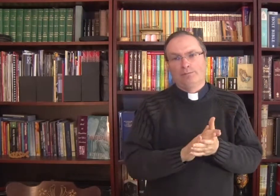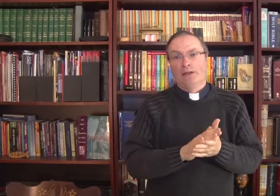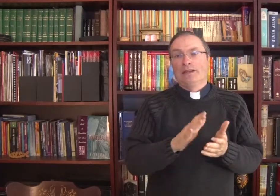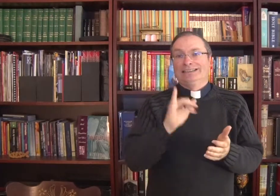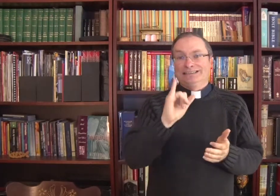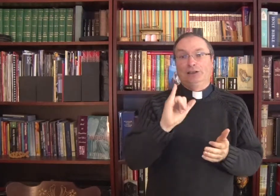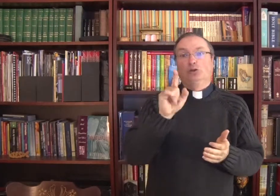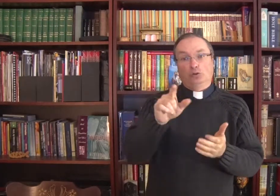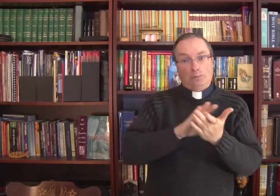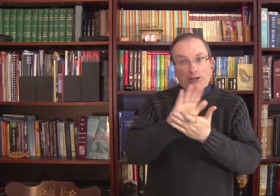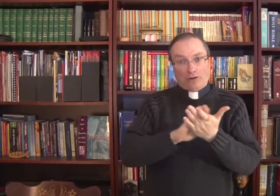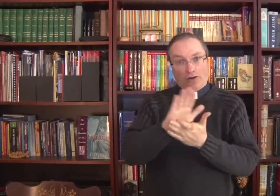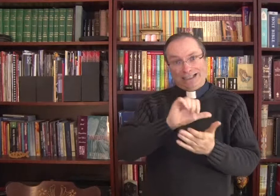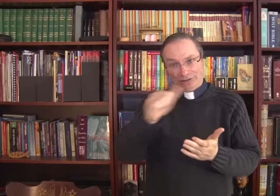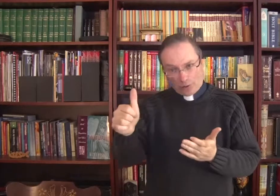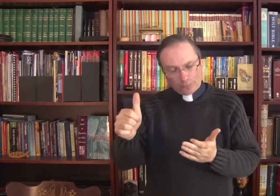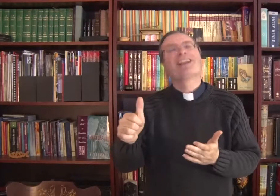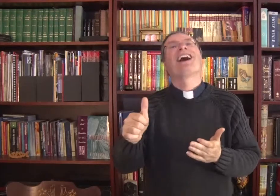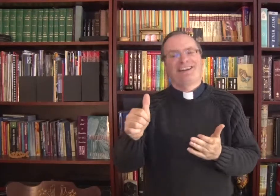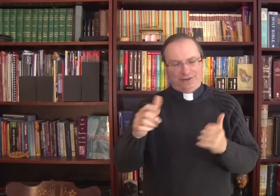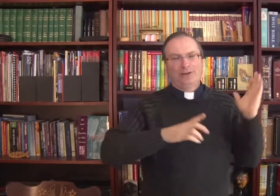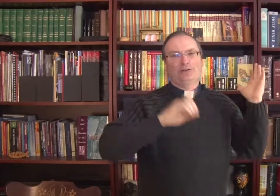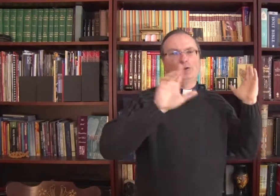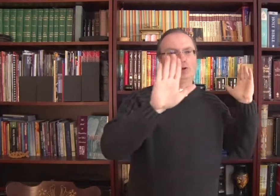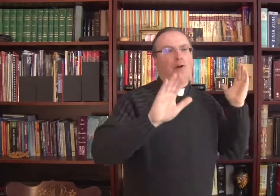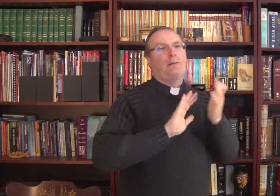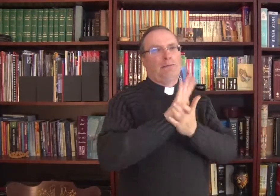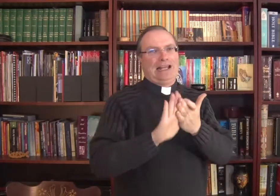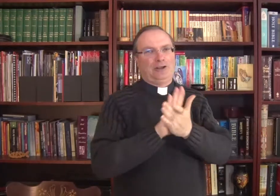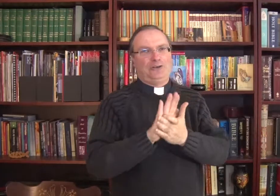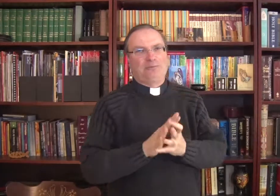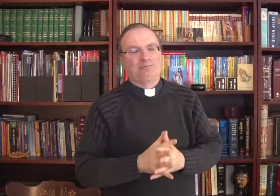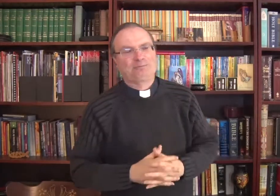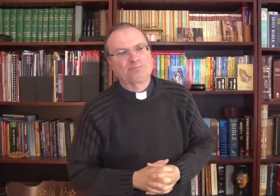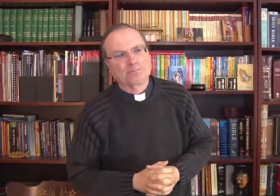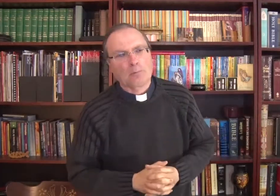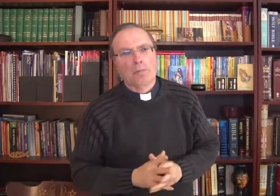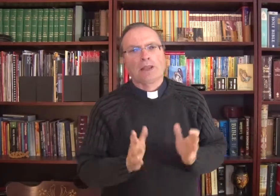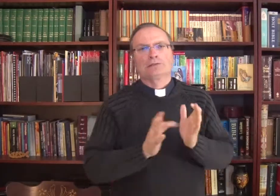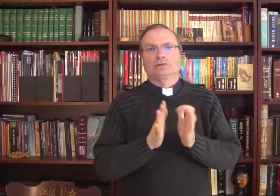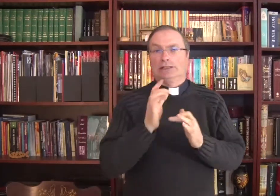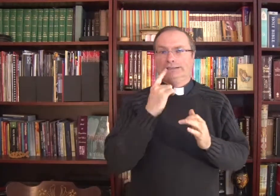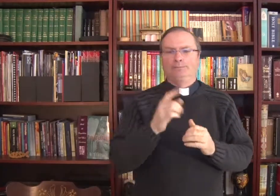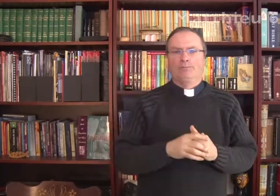Si tu pardonnes les autres, Dieu te pardonne. Jésus disait: